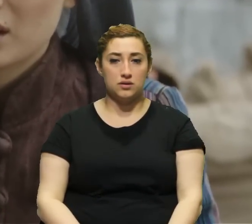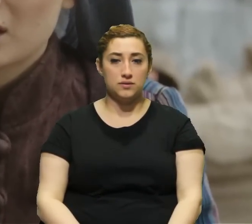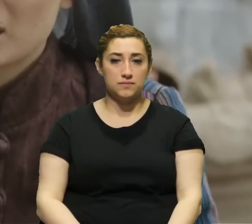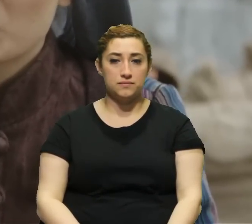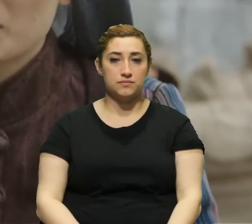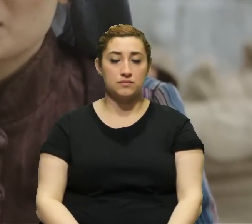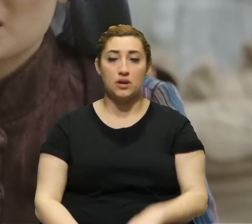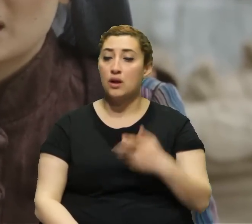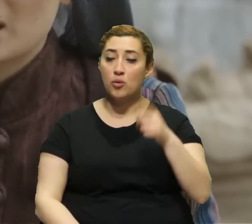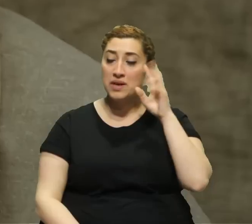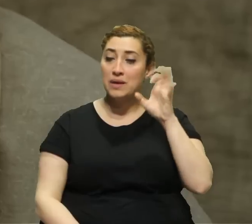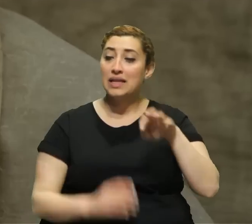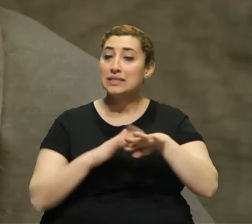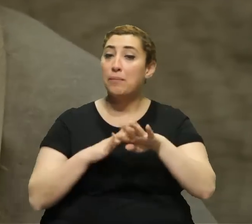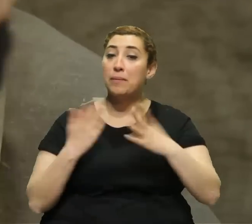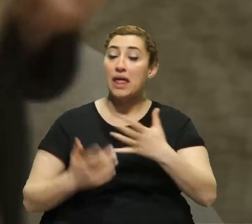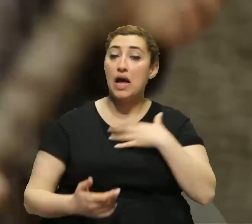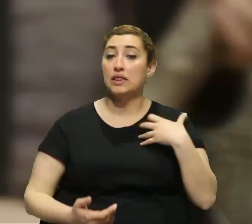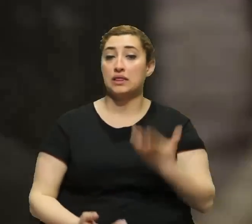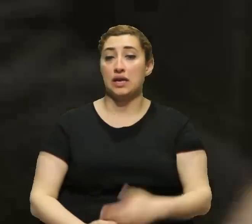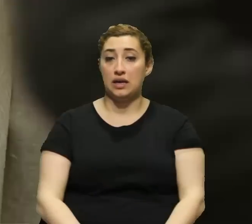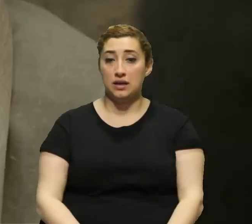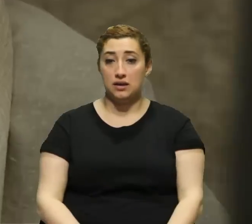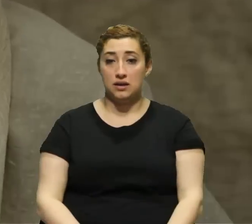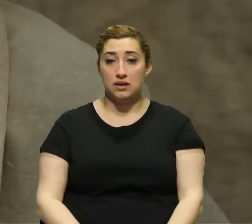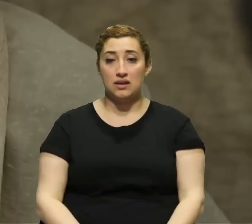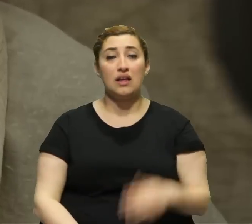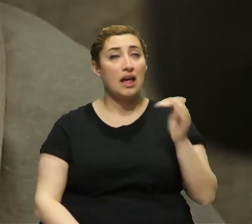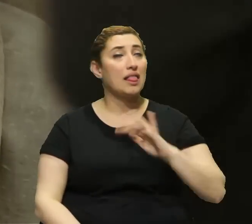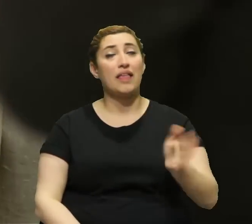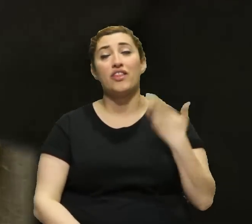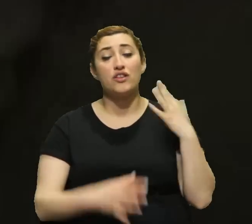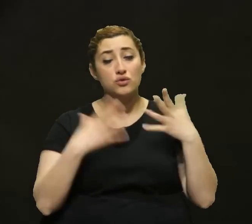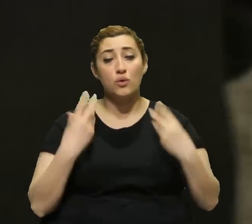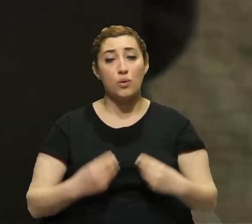Nedir anam bu başımıza gelen? Gelen geçer.